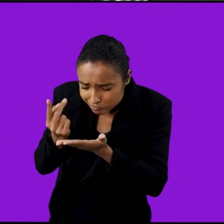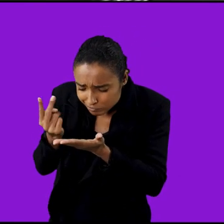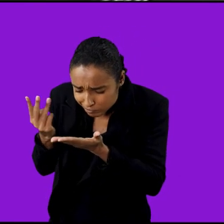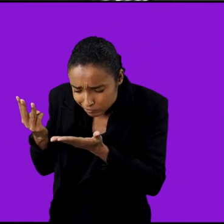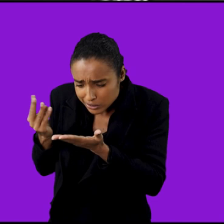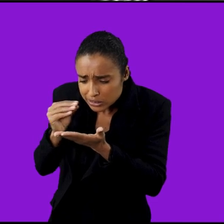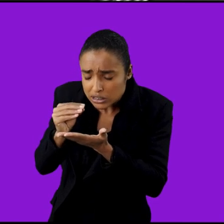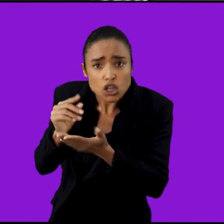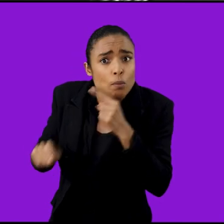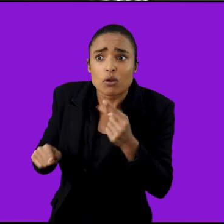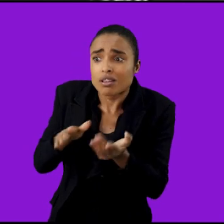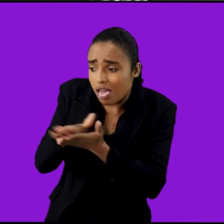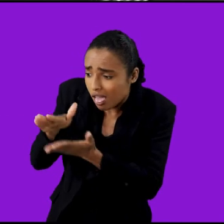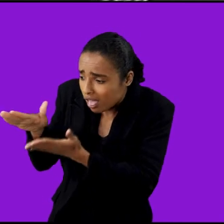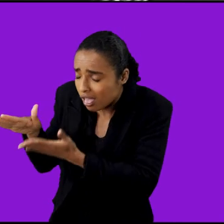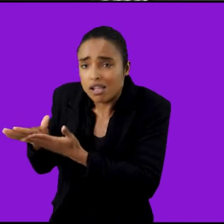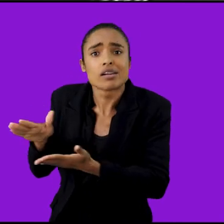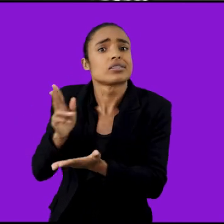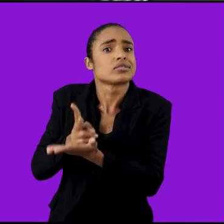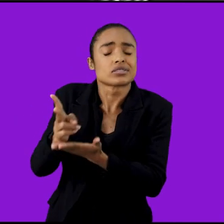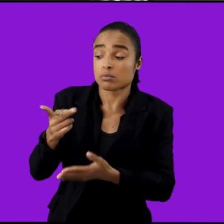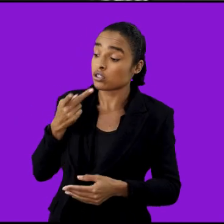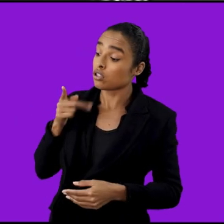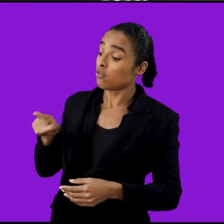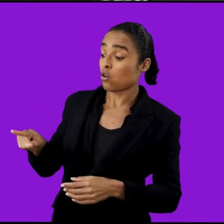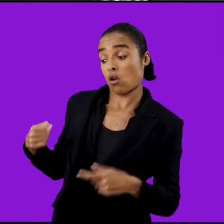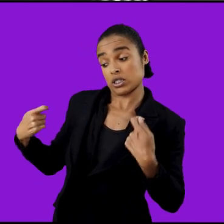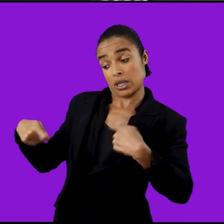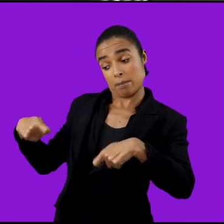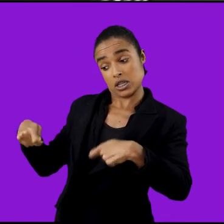“mirradinho”. E isso foi aqui na minha cabeça: “Dinheiro na mão é vendaval.